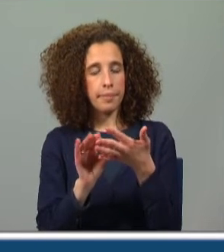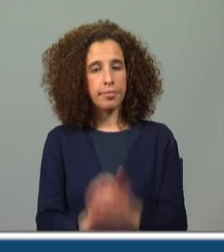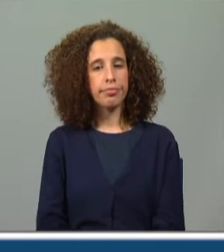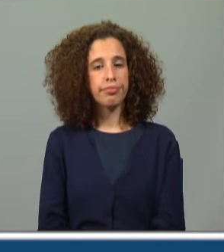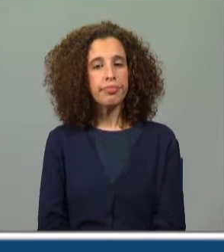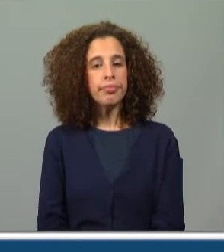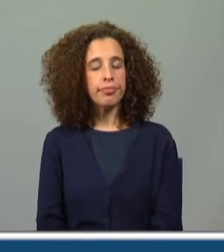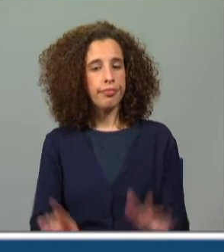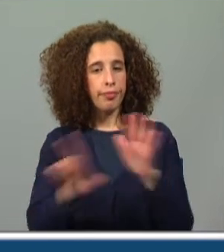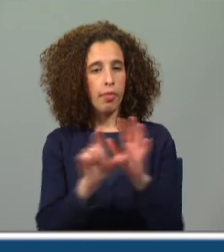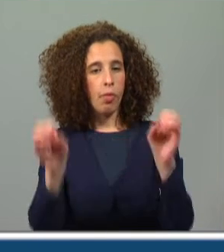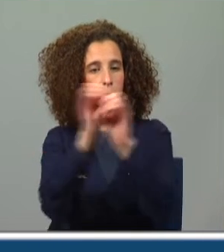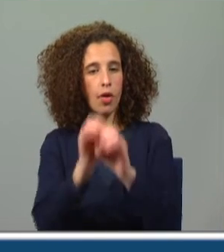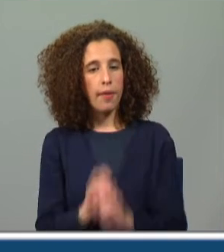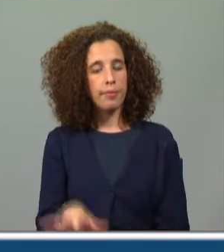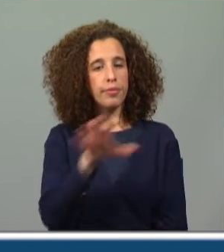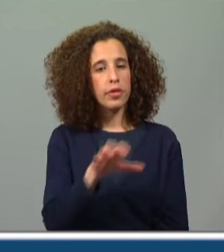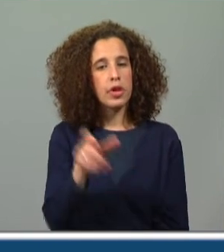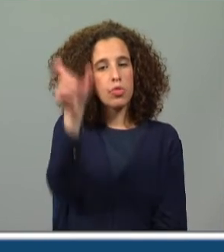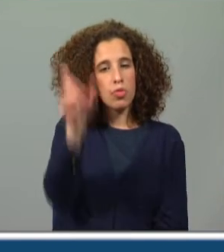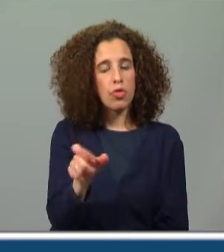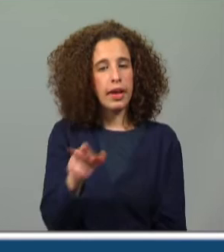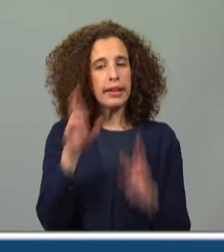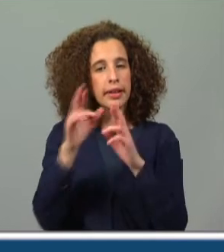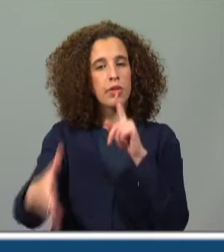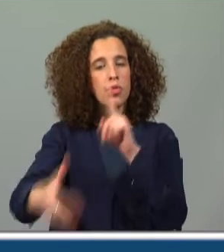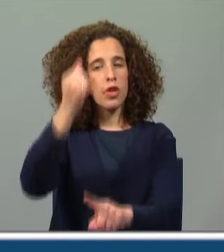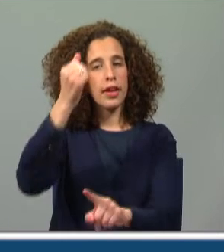clandestinidade ao estado que o ser humano mais deseja atingir e quer ser 對存在的國家的秘密性人類最想實現和想要成為